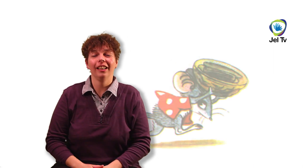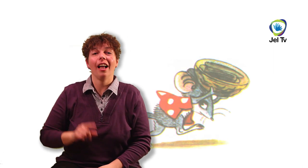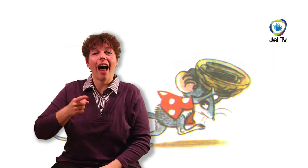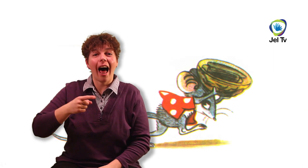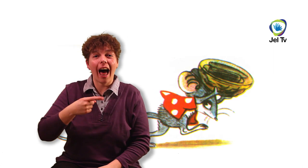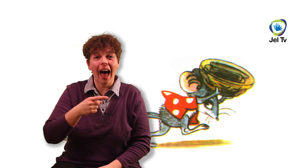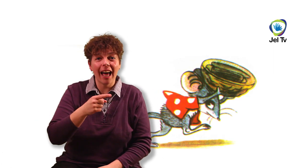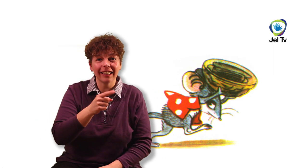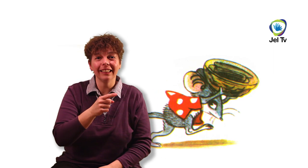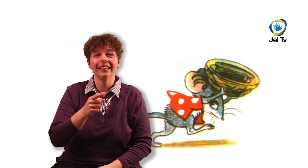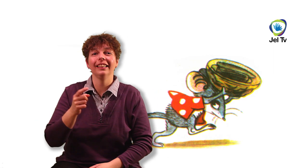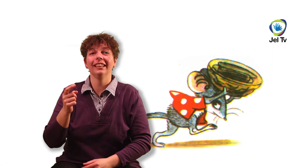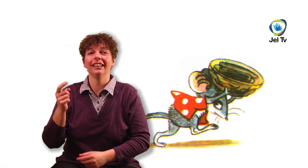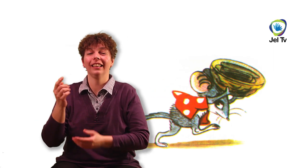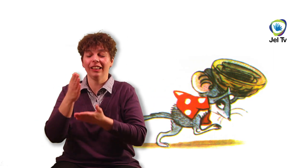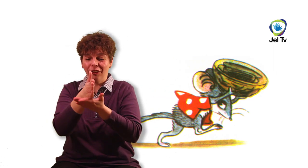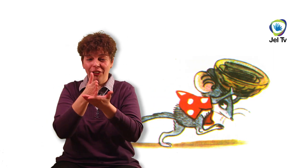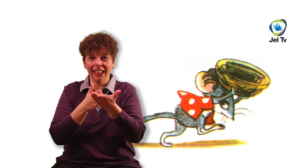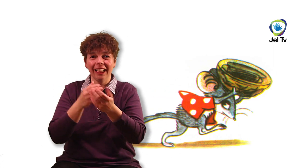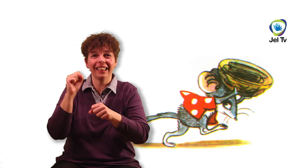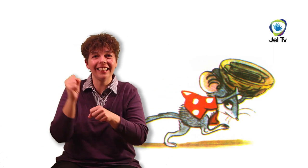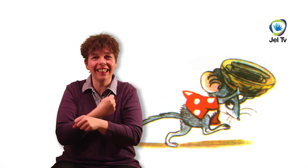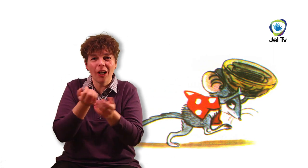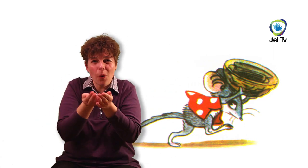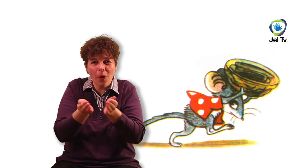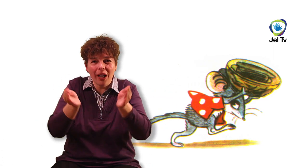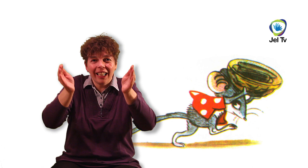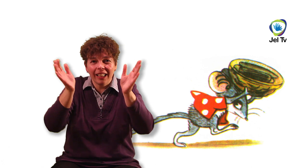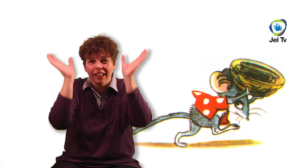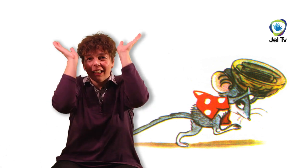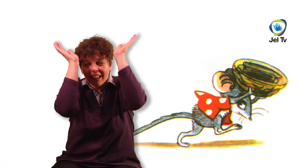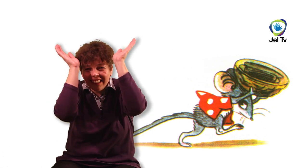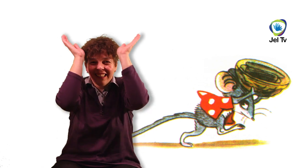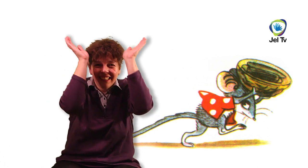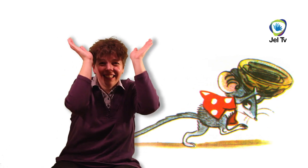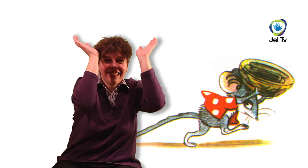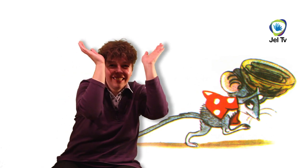Egérke egy fél dióhéját.